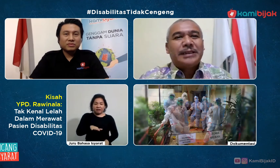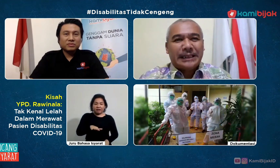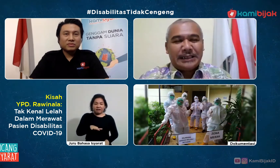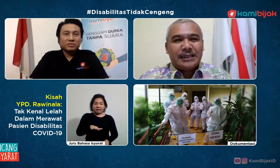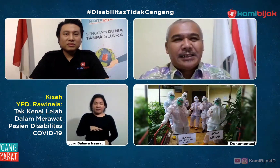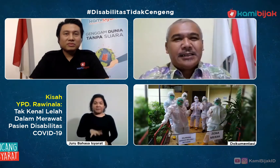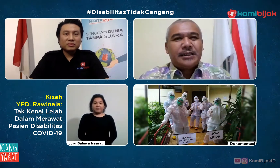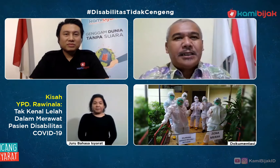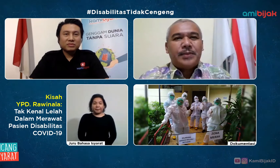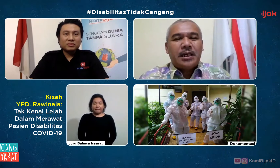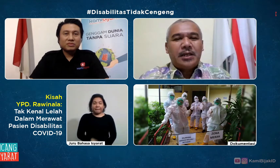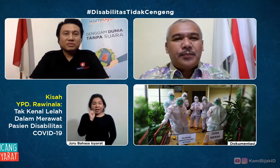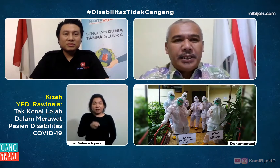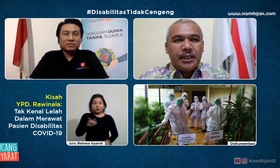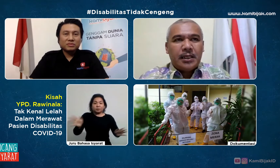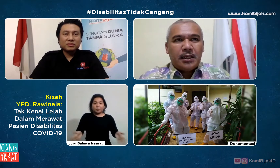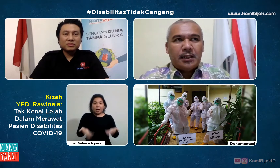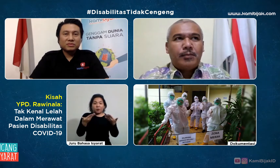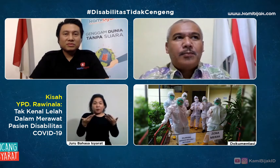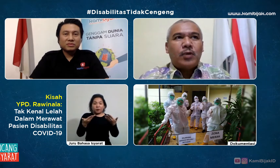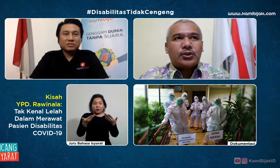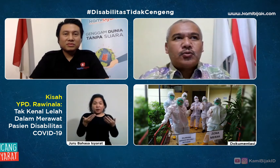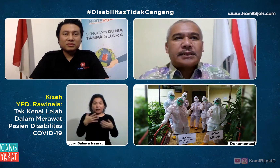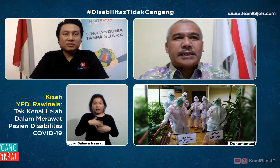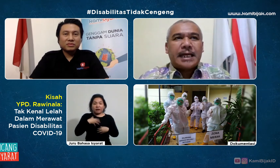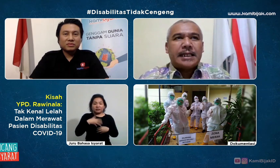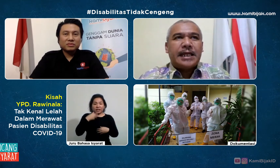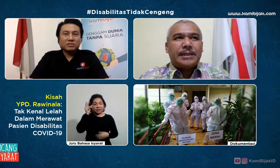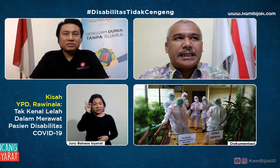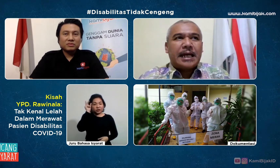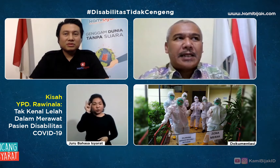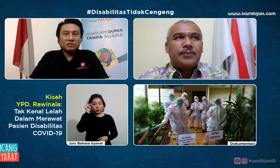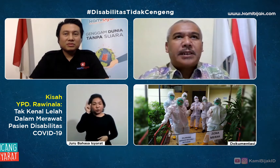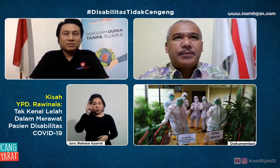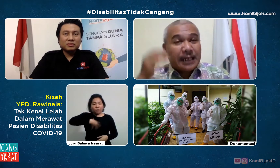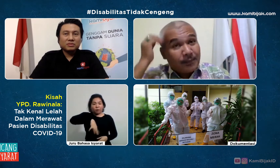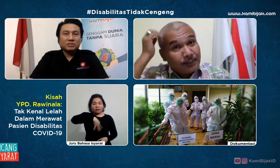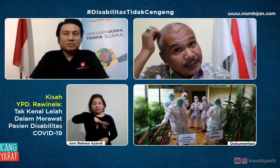menjadi penting jadi kami lebih membuat suasana yang menyenangkan bagi pendamping